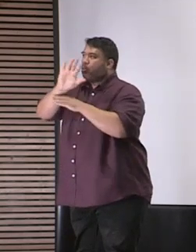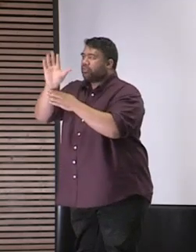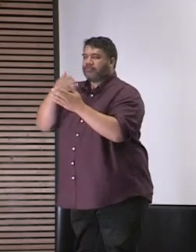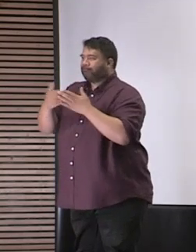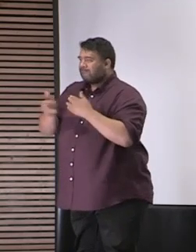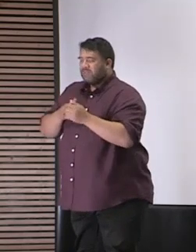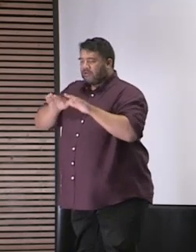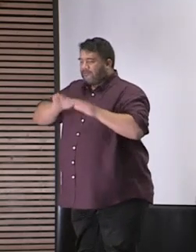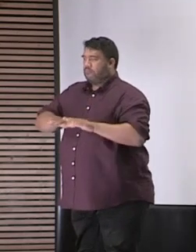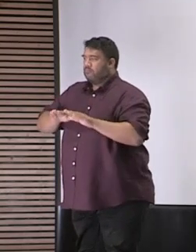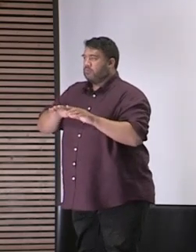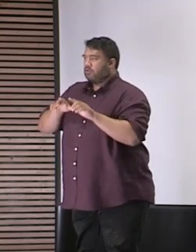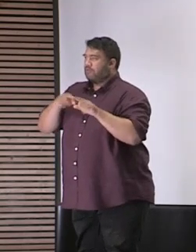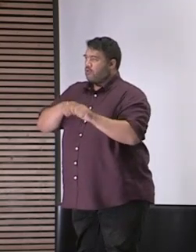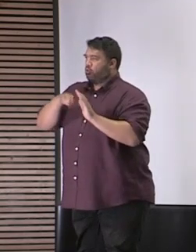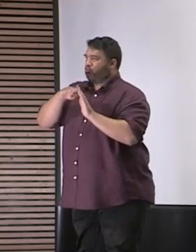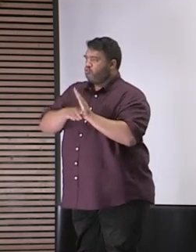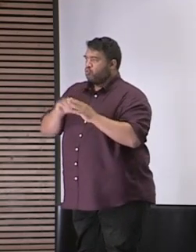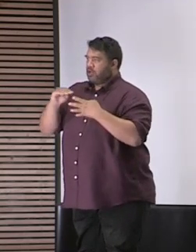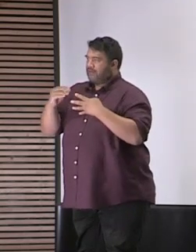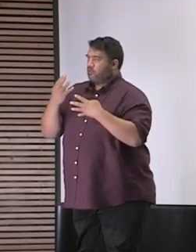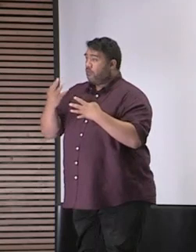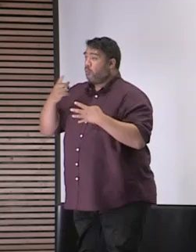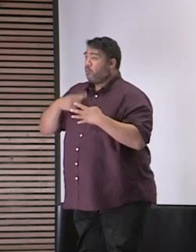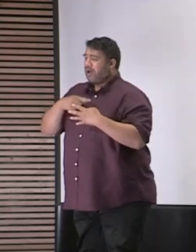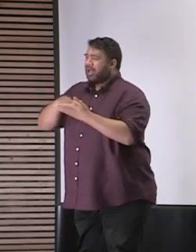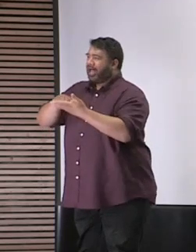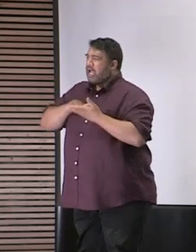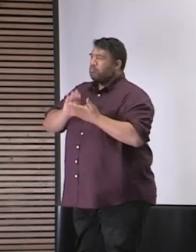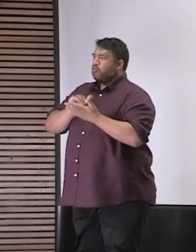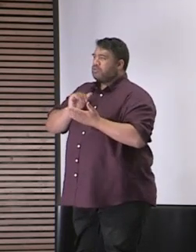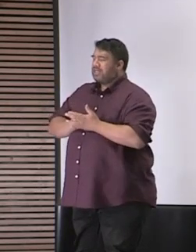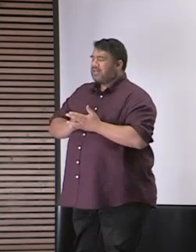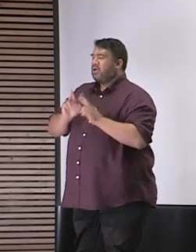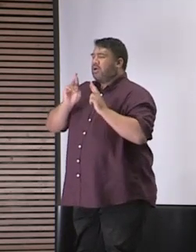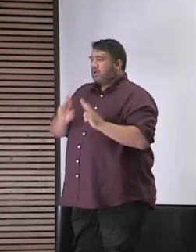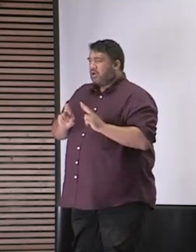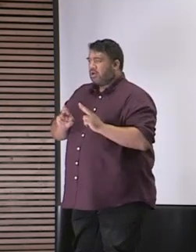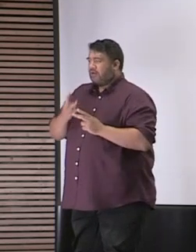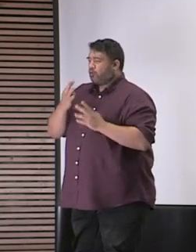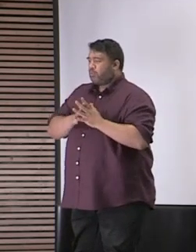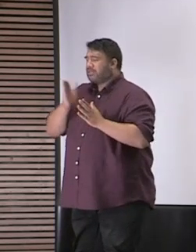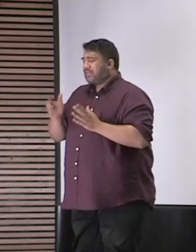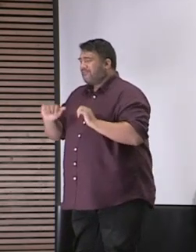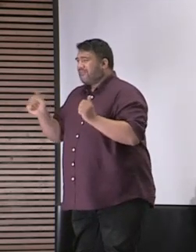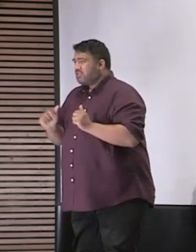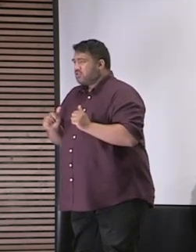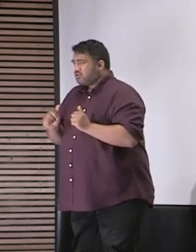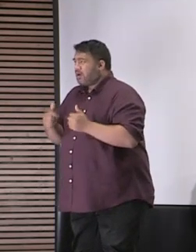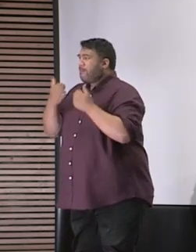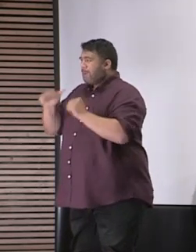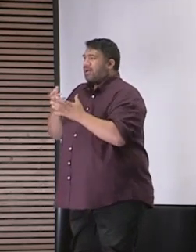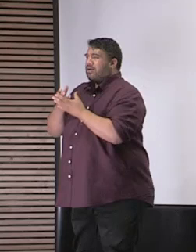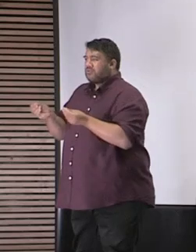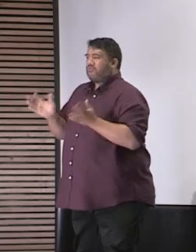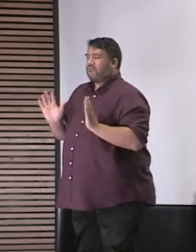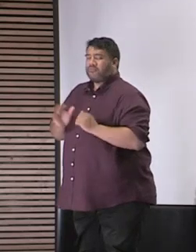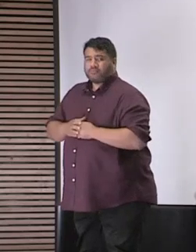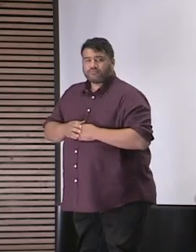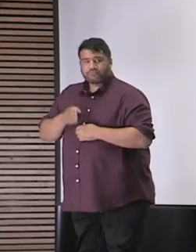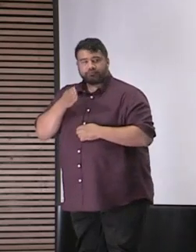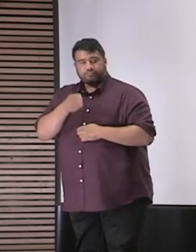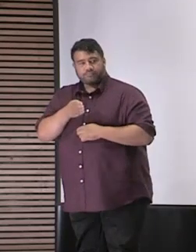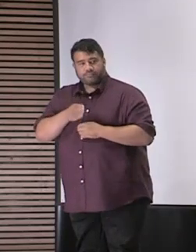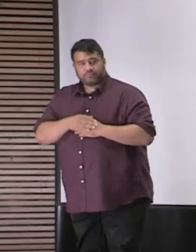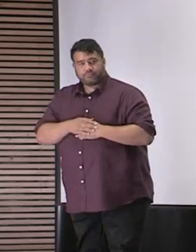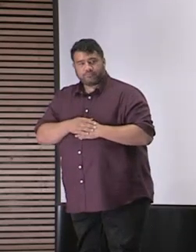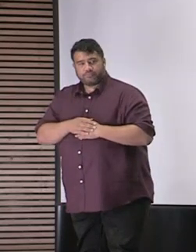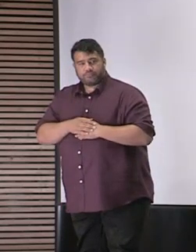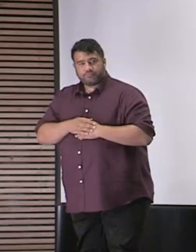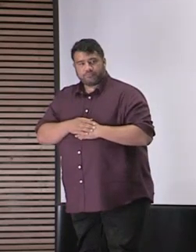Reino Unido, sale el sol, la